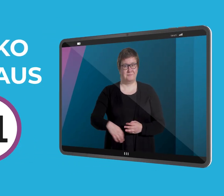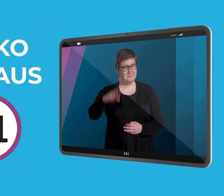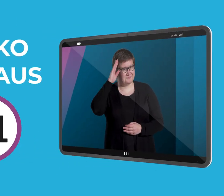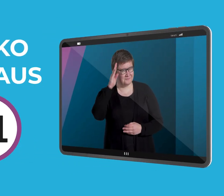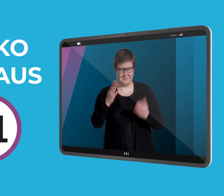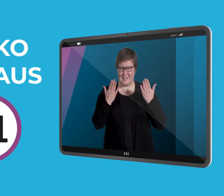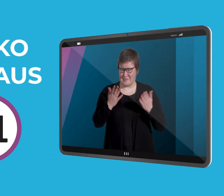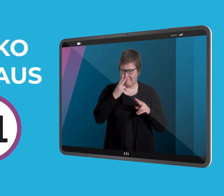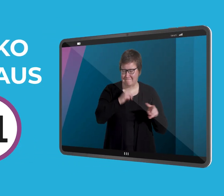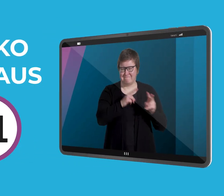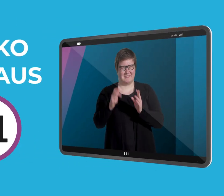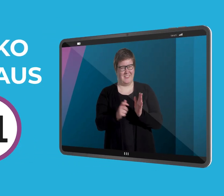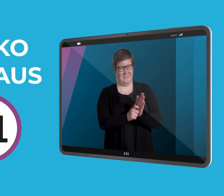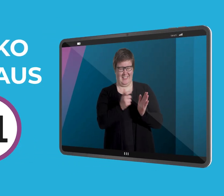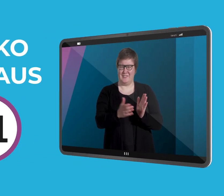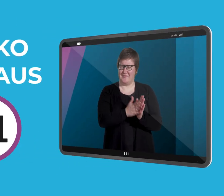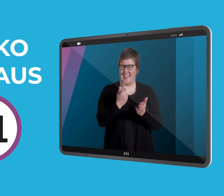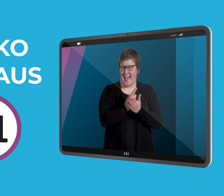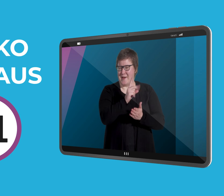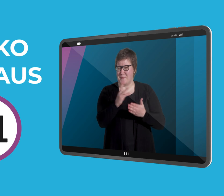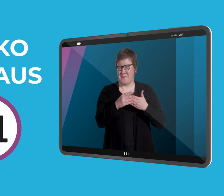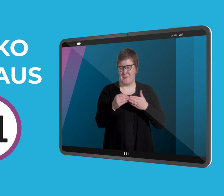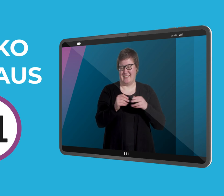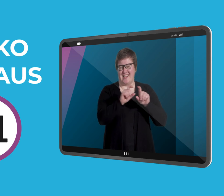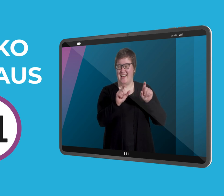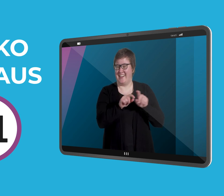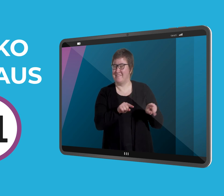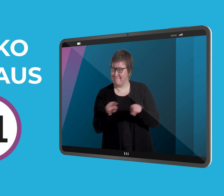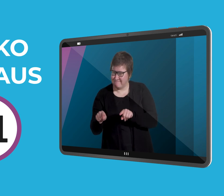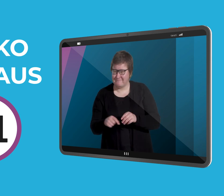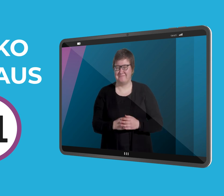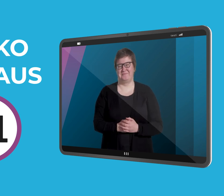Hei! On taas aika käydä läpi viikon tärkeimpiä uutisaiheita.